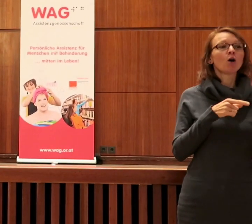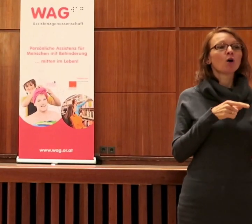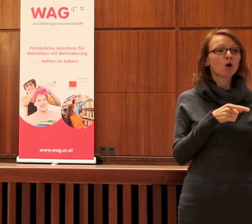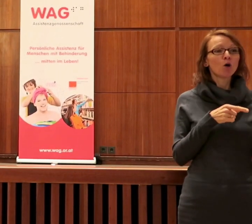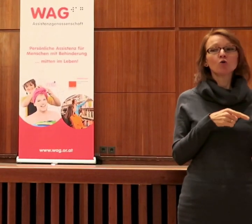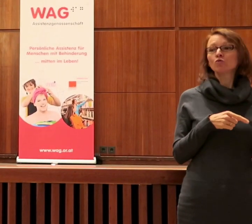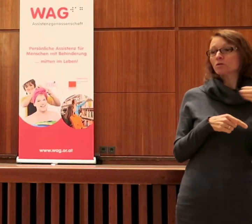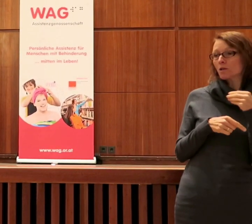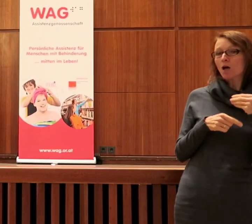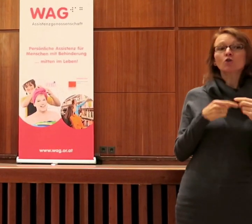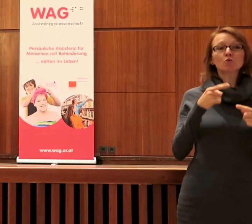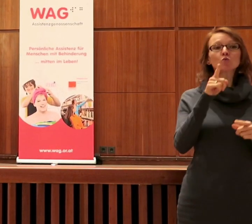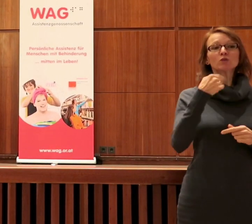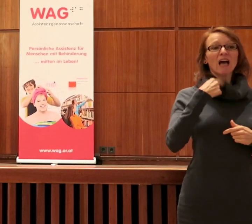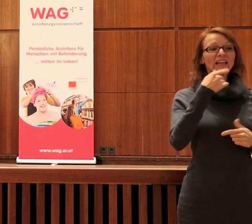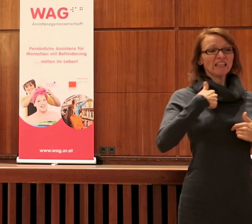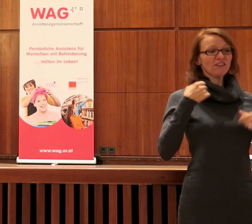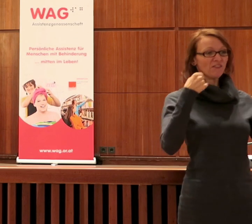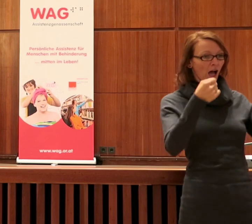Das wäre die Steigerungsform: Du sagen und fahren!